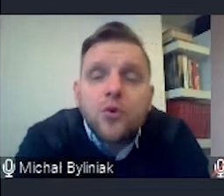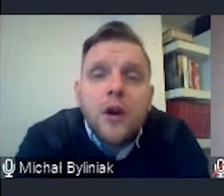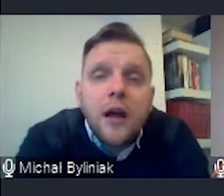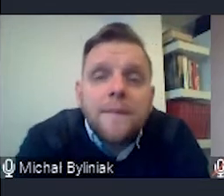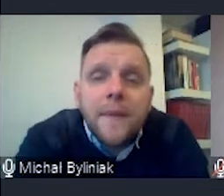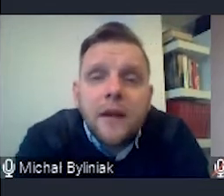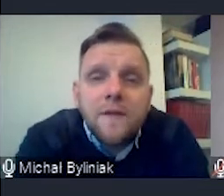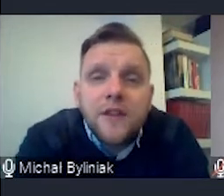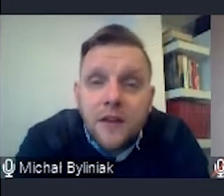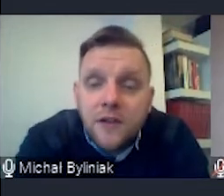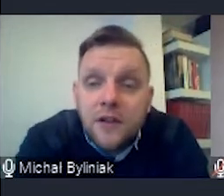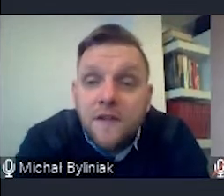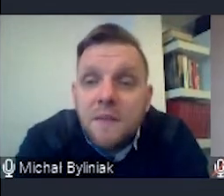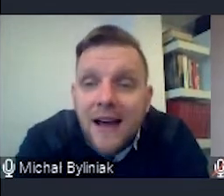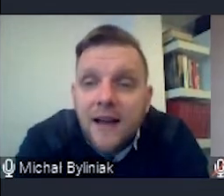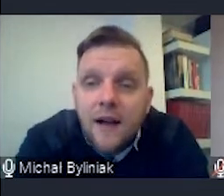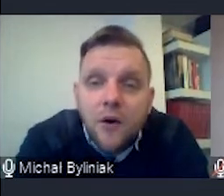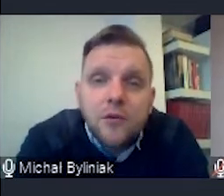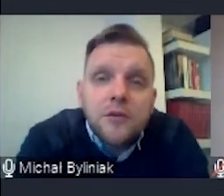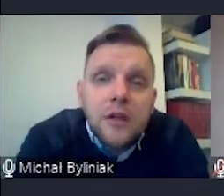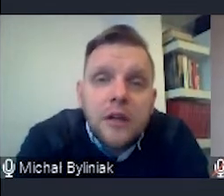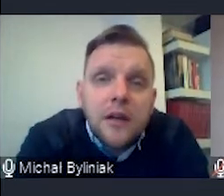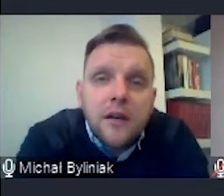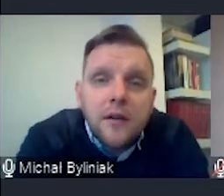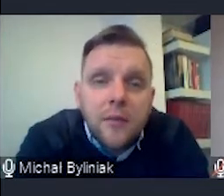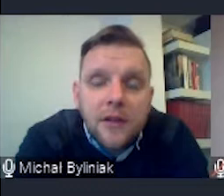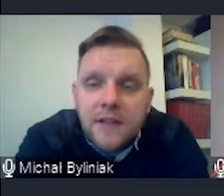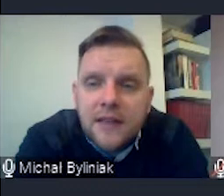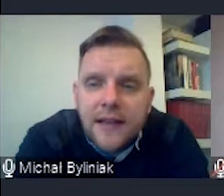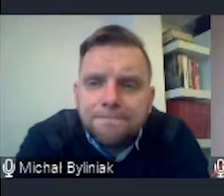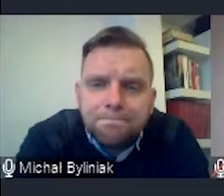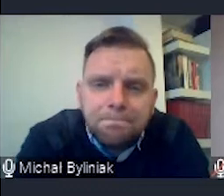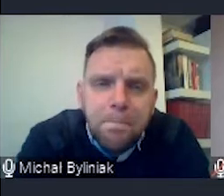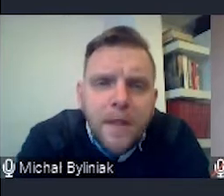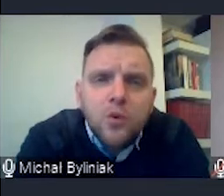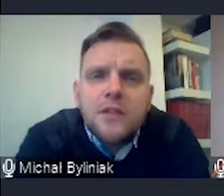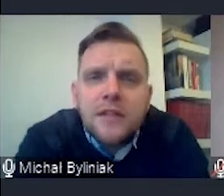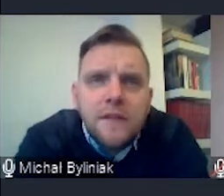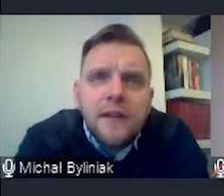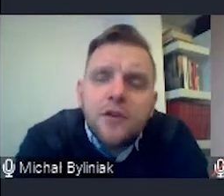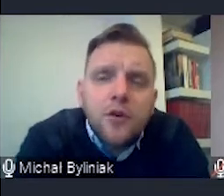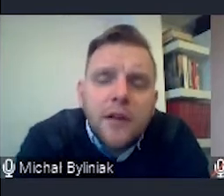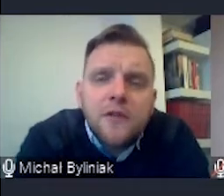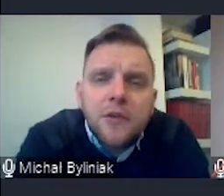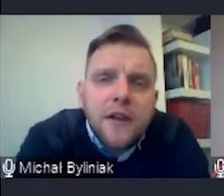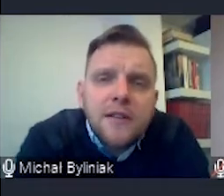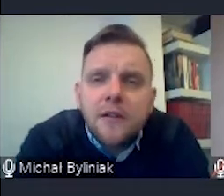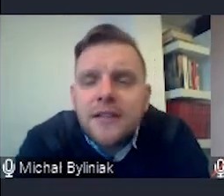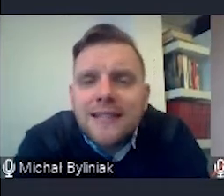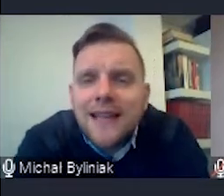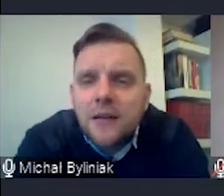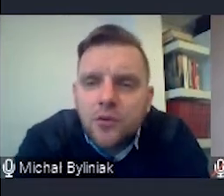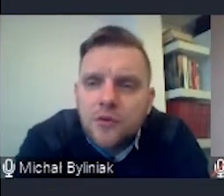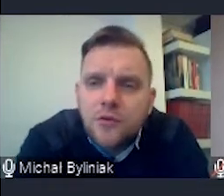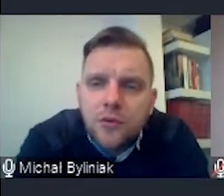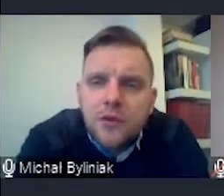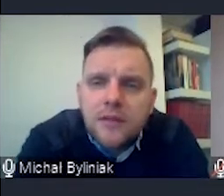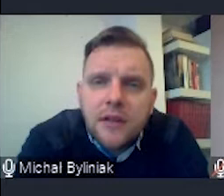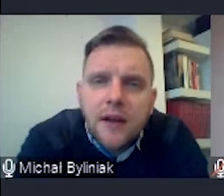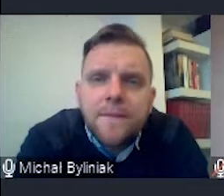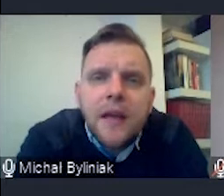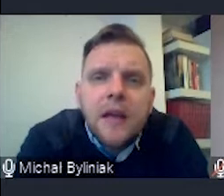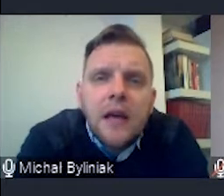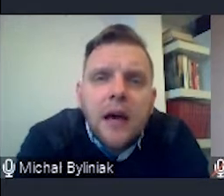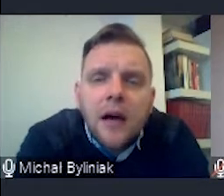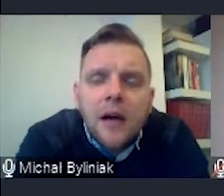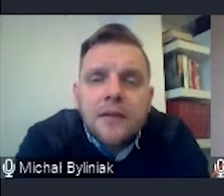która w tej chwili wymaga od beneficjenta uzyskiwania dokumentów potwierdzających status uczestnika,